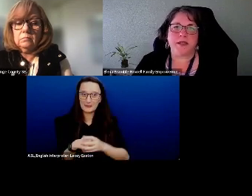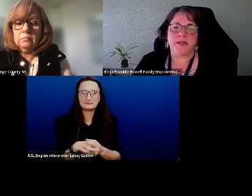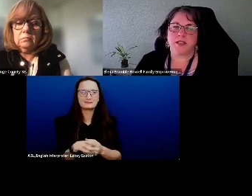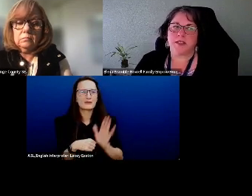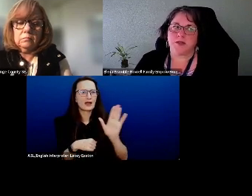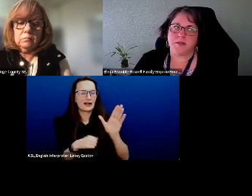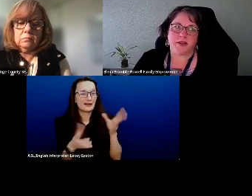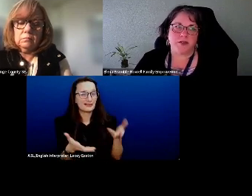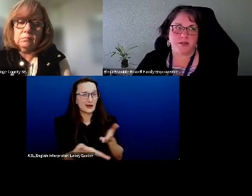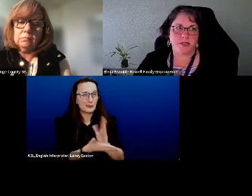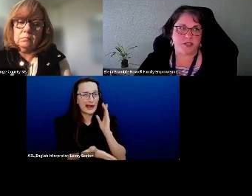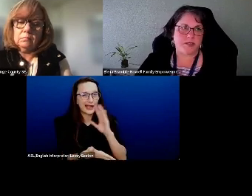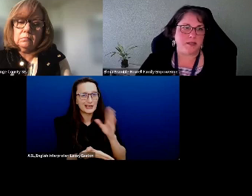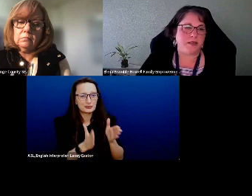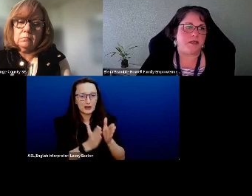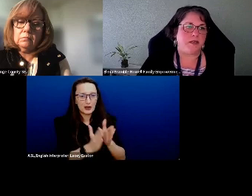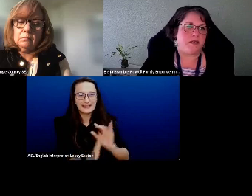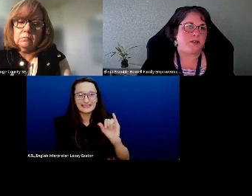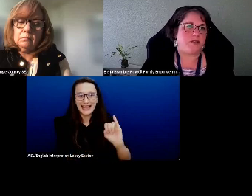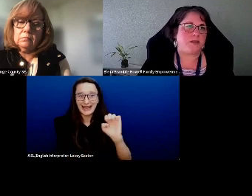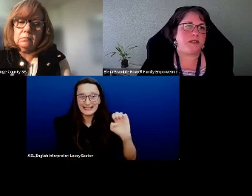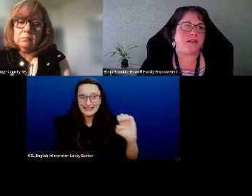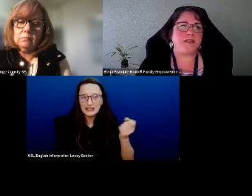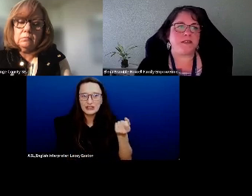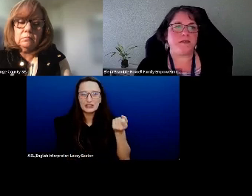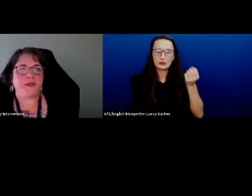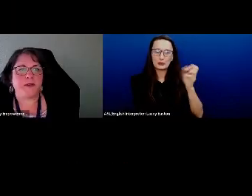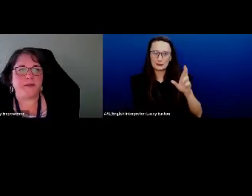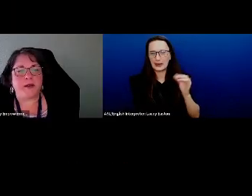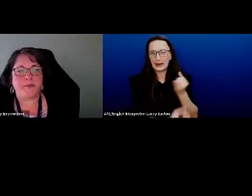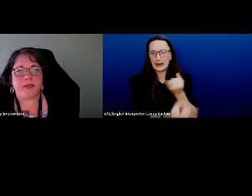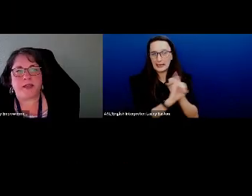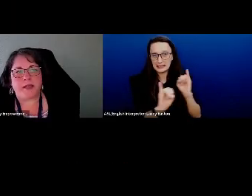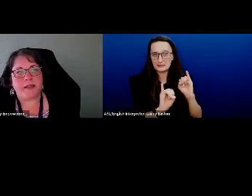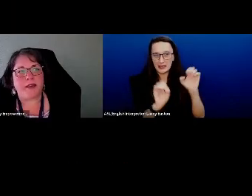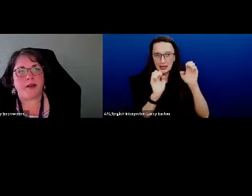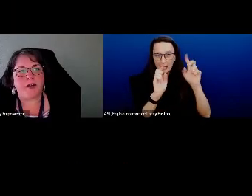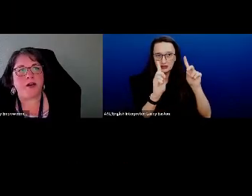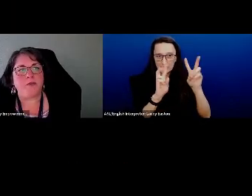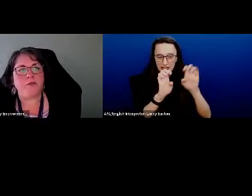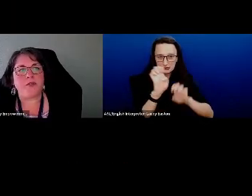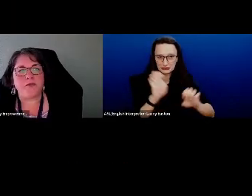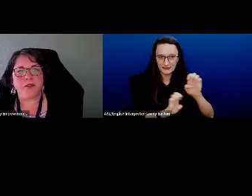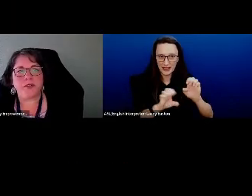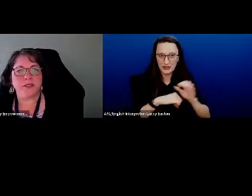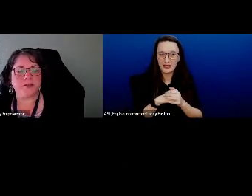educativa independiente, por lo que algunas de las cosas que han surgido y que son útiles para